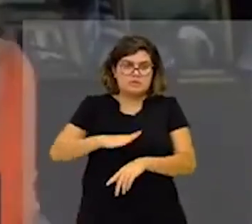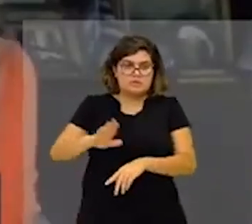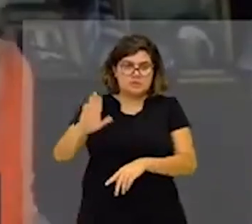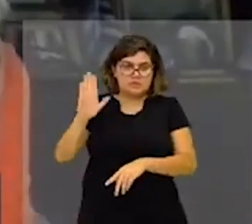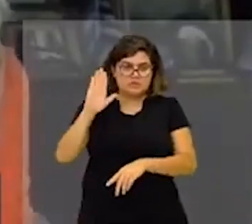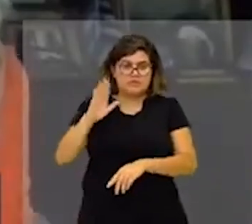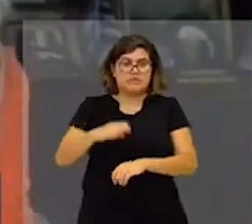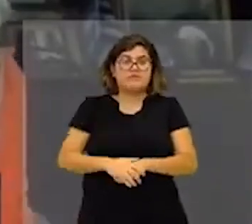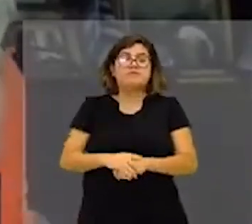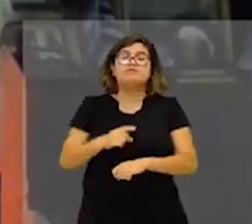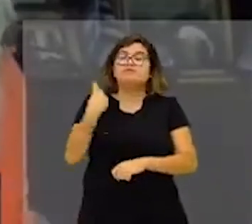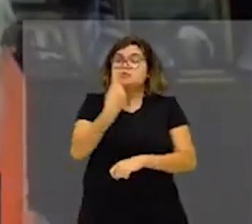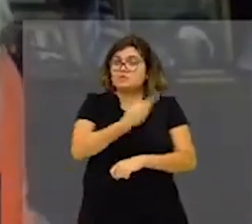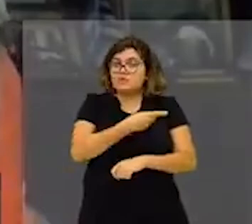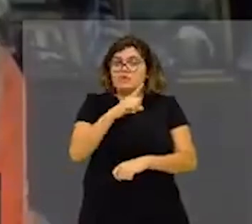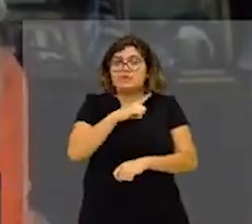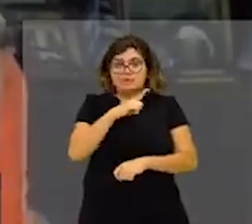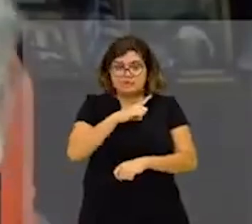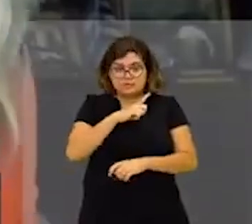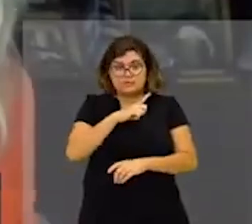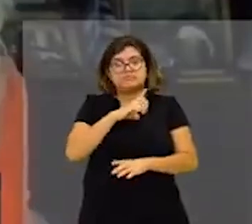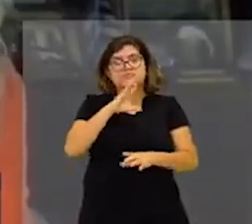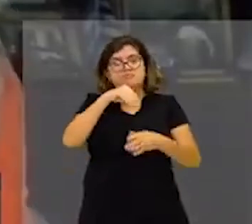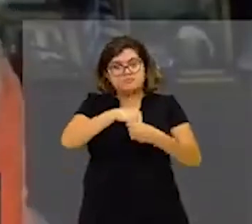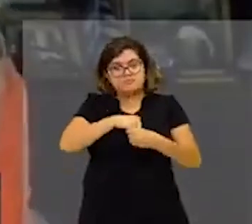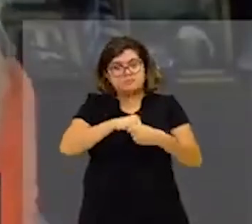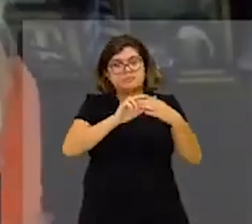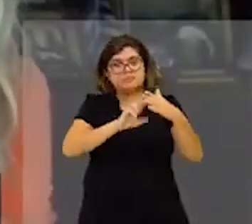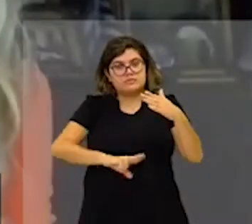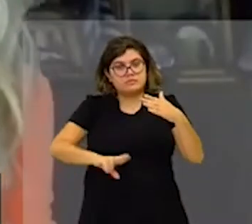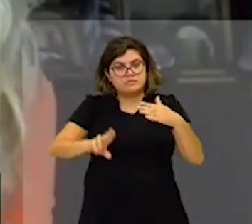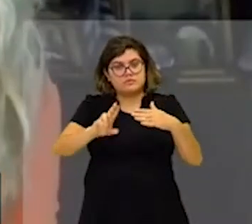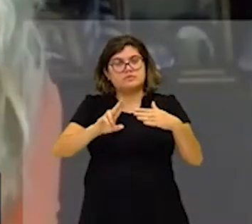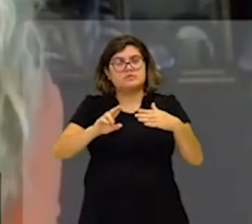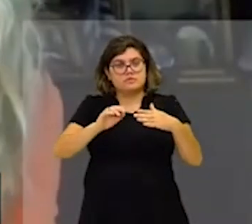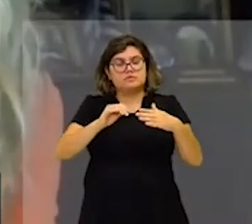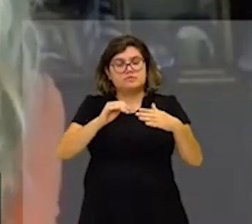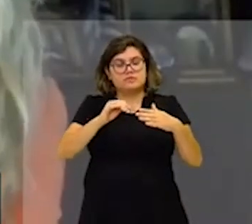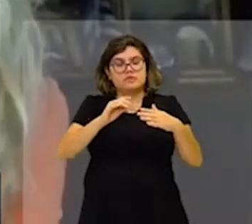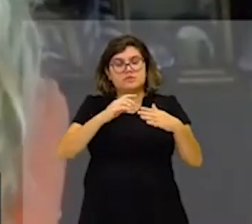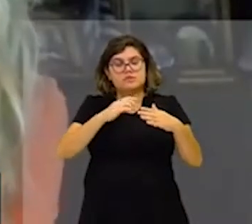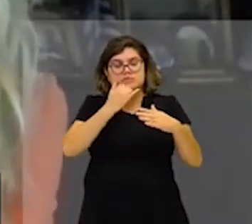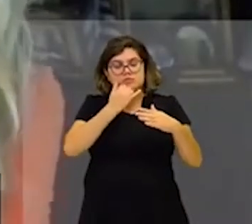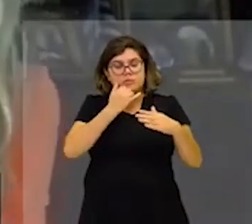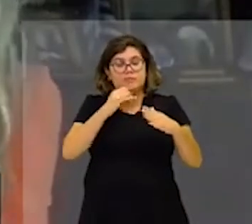nós temos essa necessidade de uma democracia intrapartidária como forma de fazermos uma